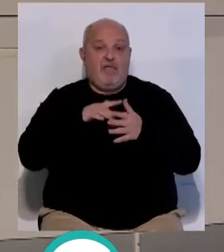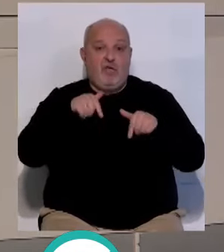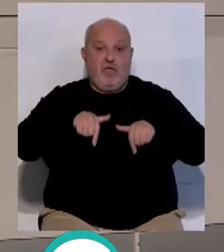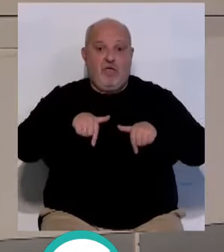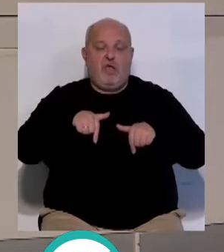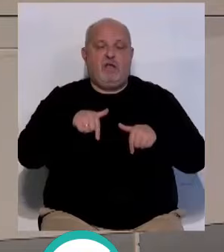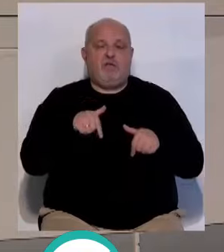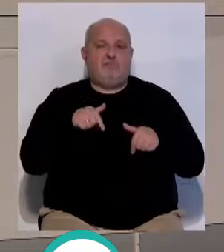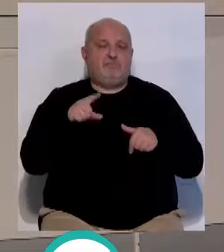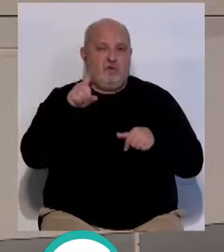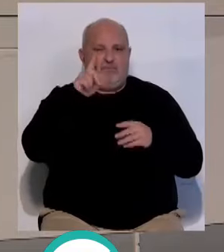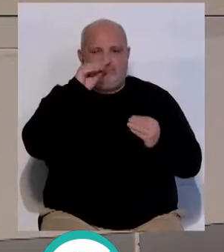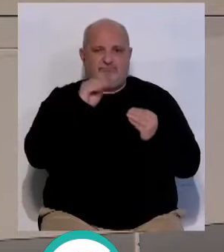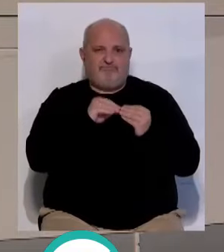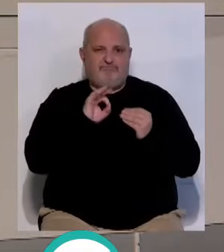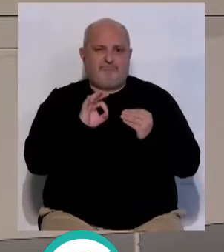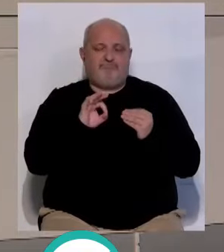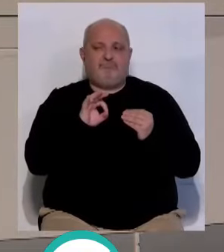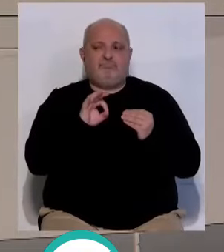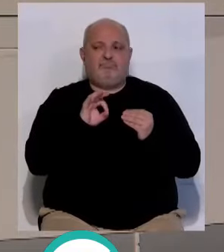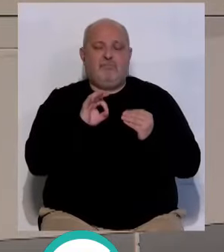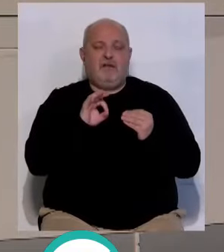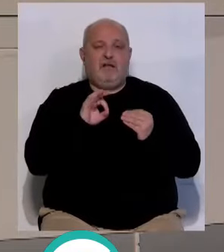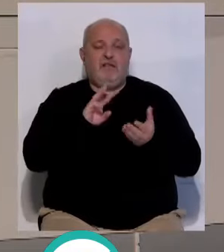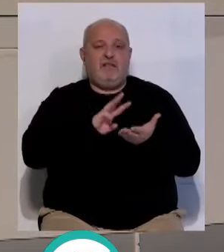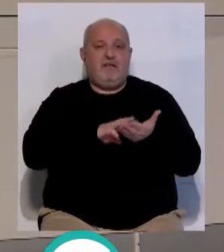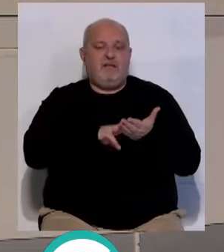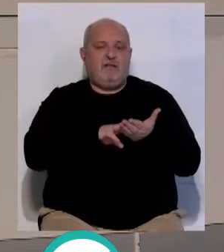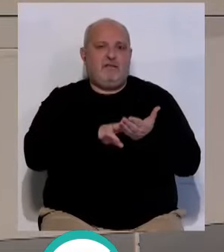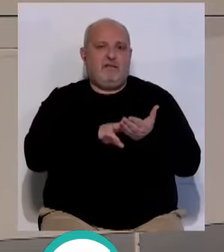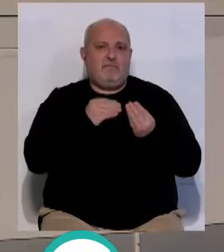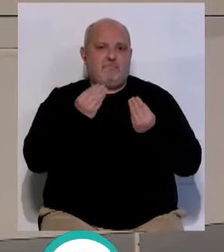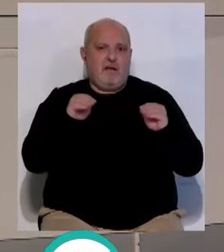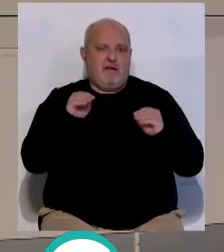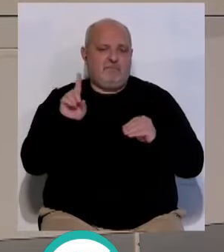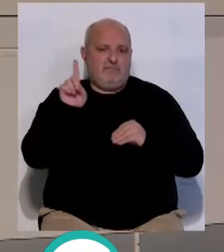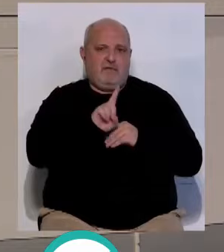creo que todos coincidimos en que el eje central de la defensa va a ser reforzado creo que es una